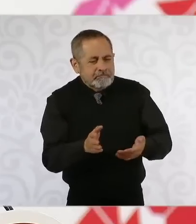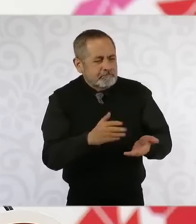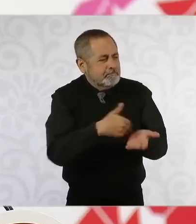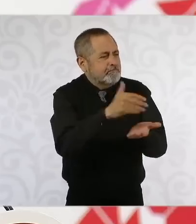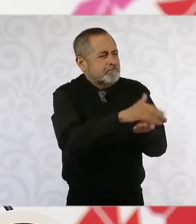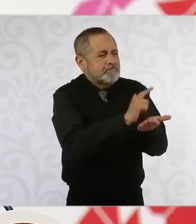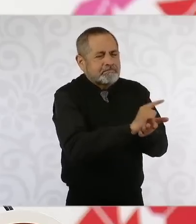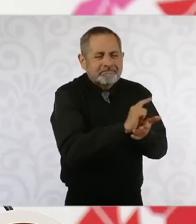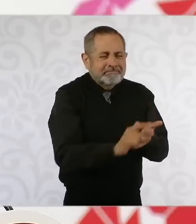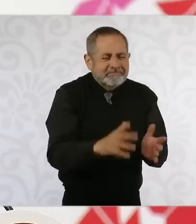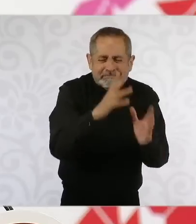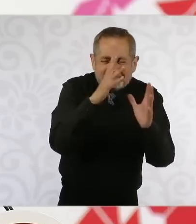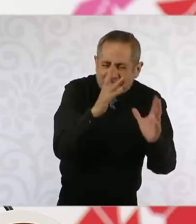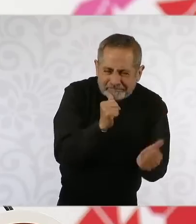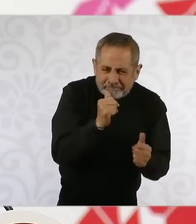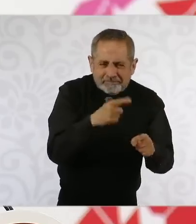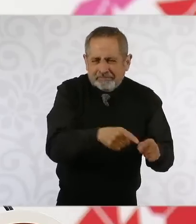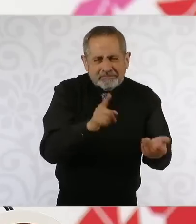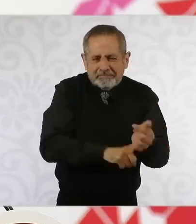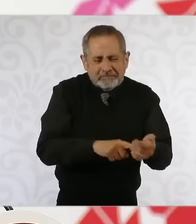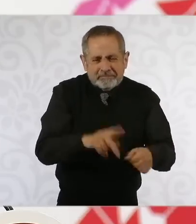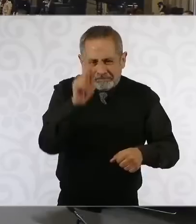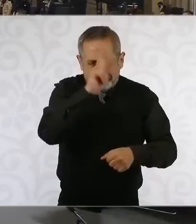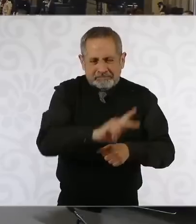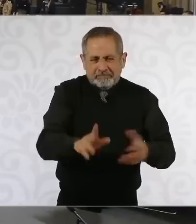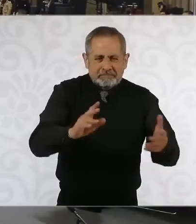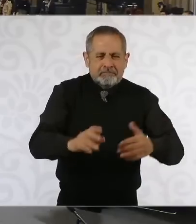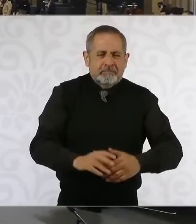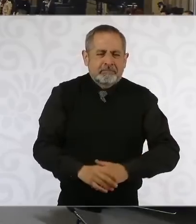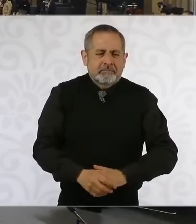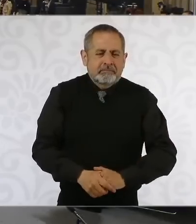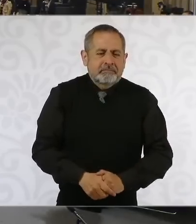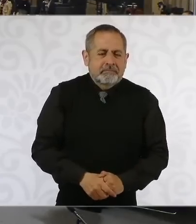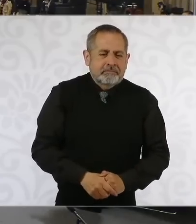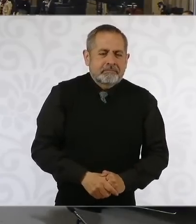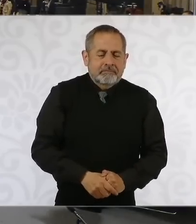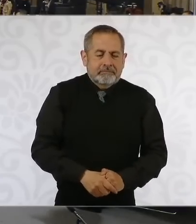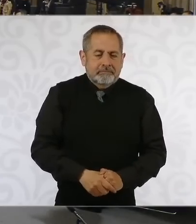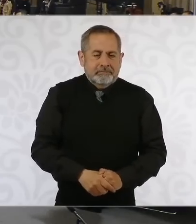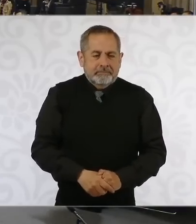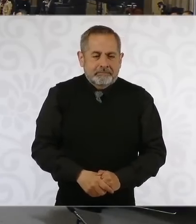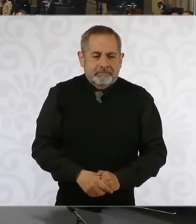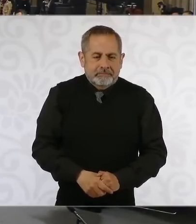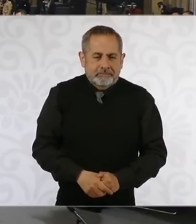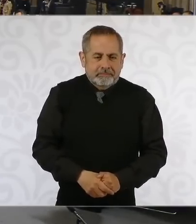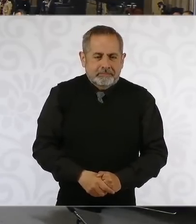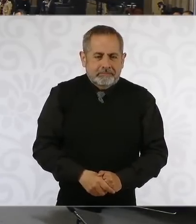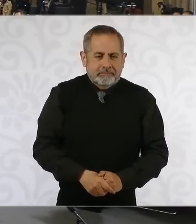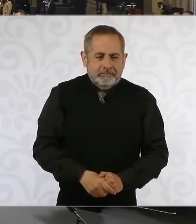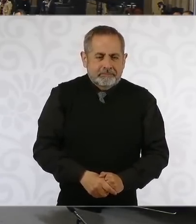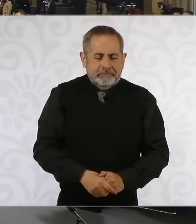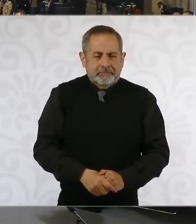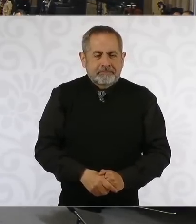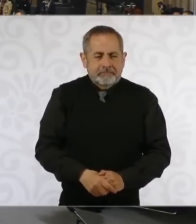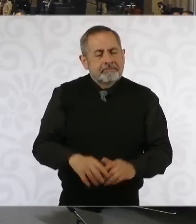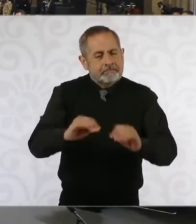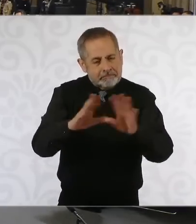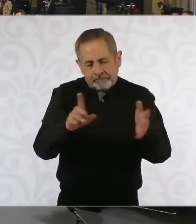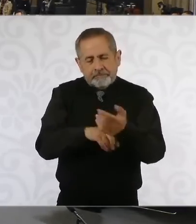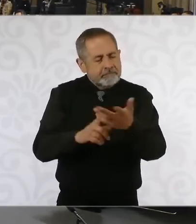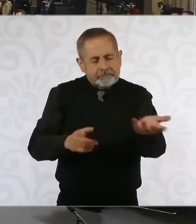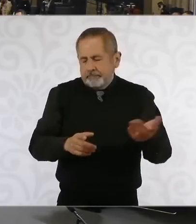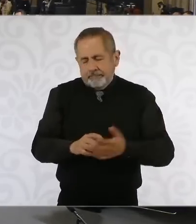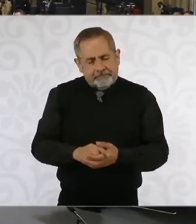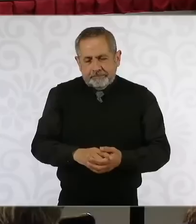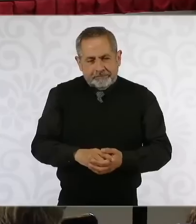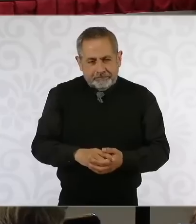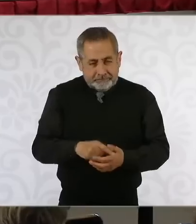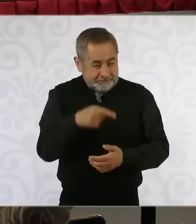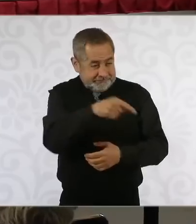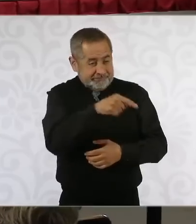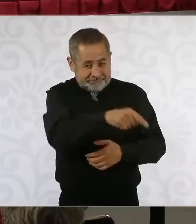la síntesis química personas que sí claro o sea todo el mundo que estaría que esté alrededor de